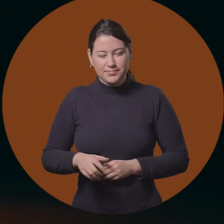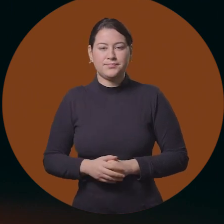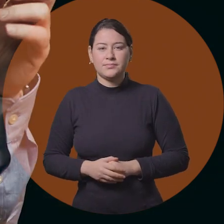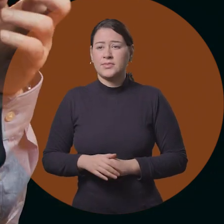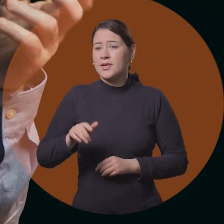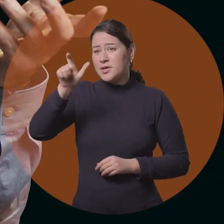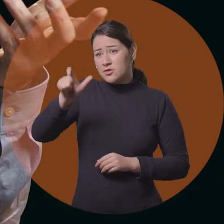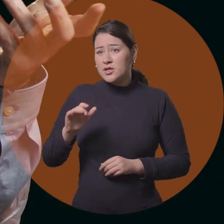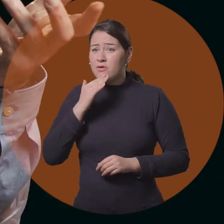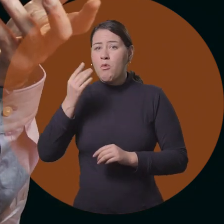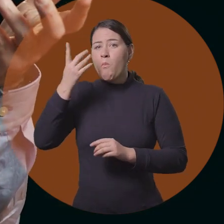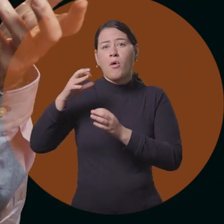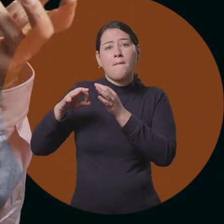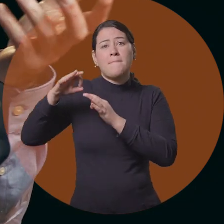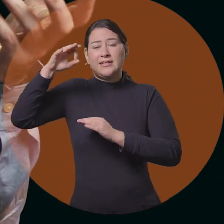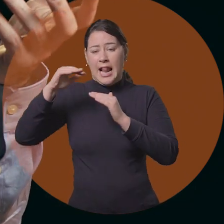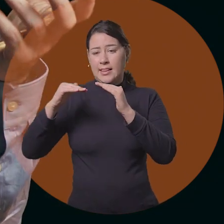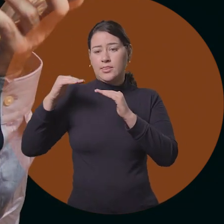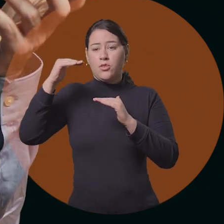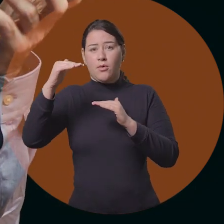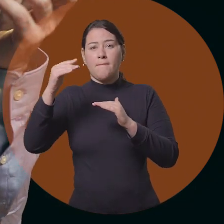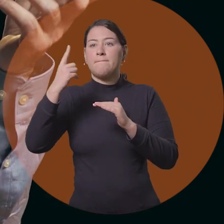Es un poquito más alto que yo. No es mucho más alto que yo.